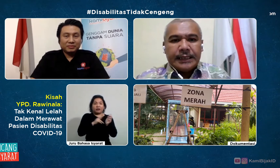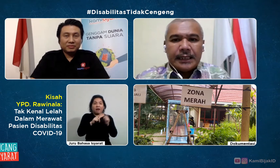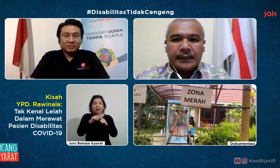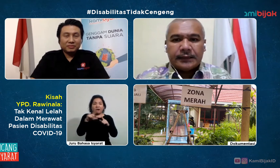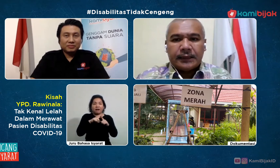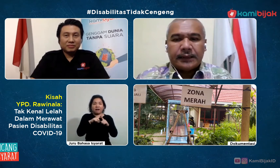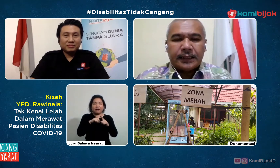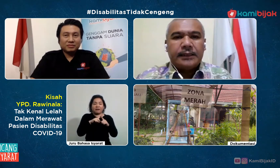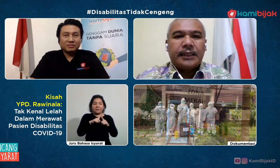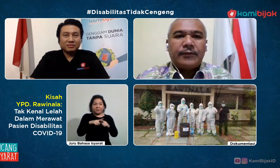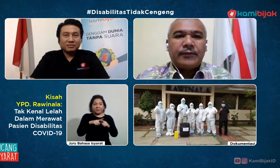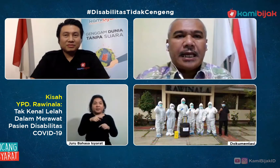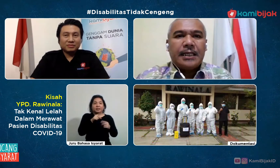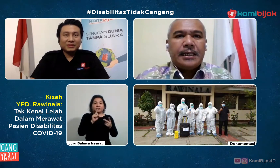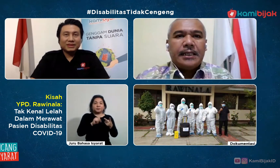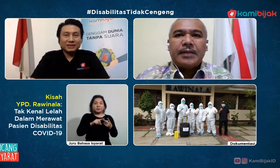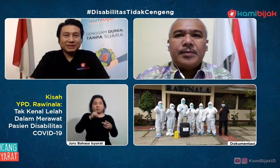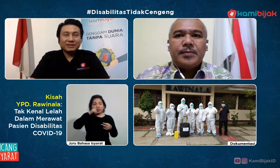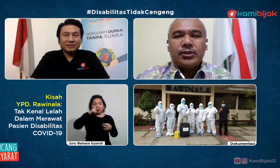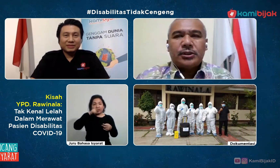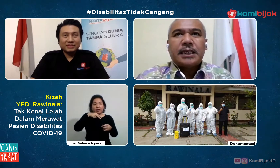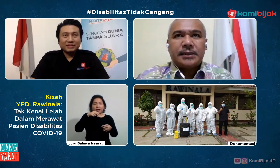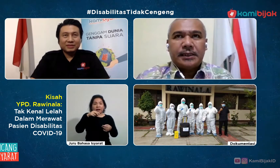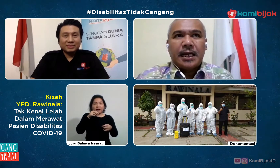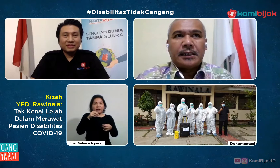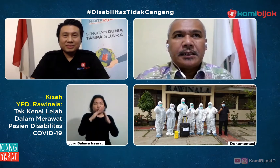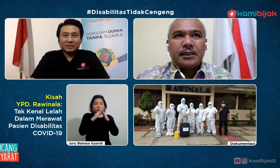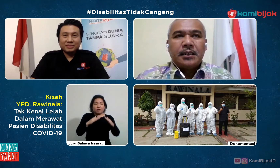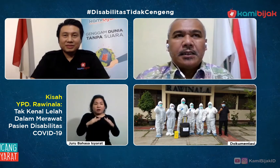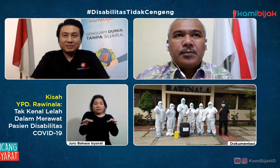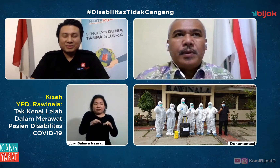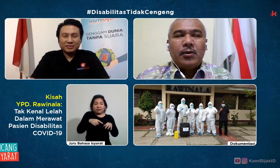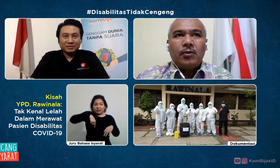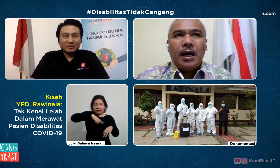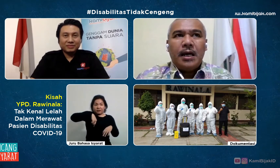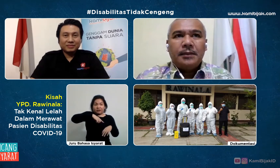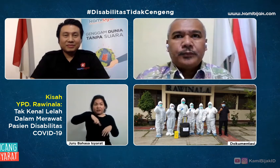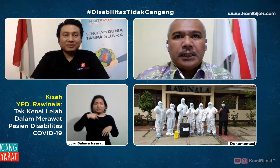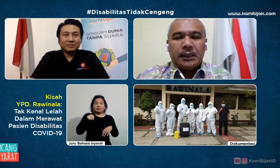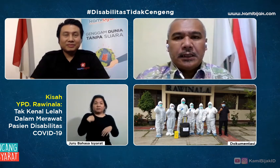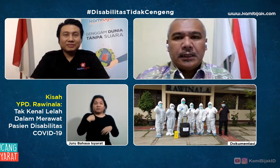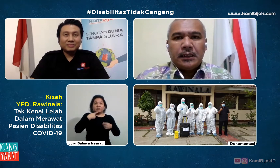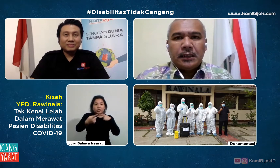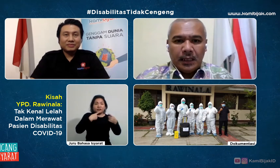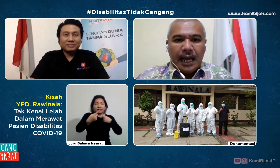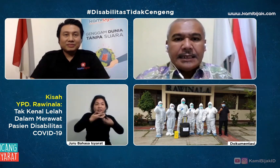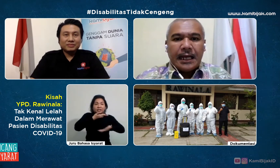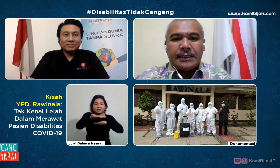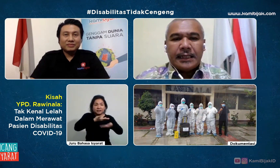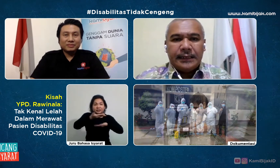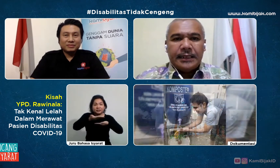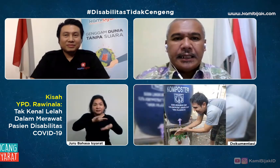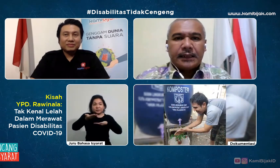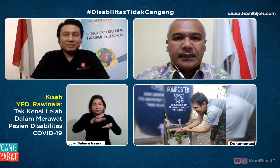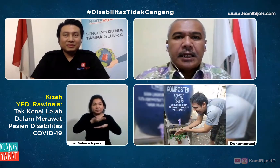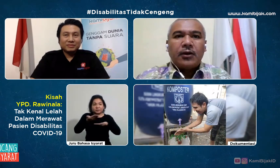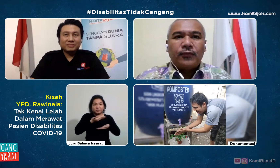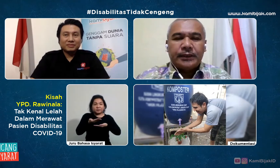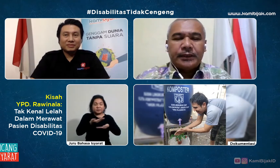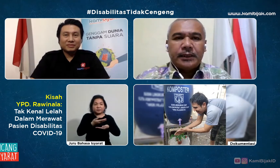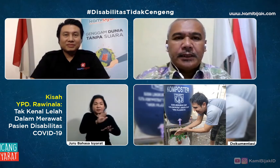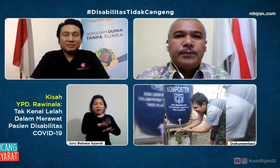yang tinggal terdekat di rawinala ya kami mensosialisasikan bahwa anak-anak ini yang terkena COVID ini